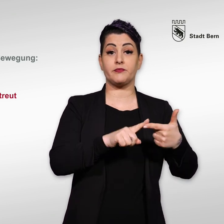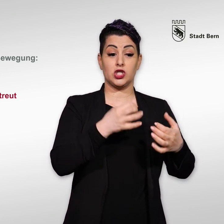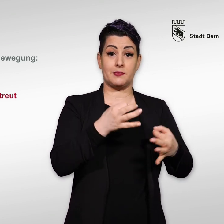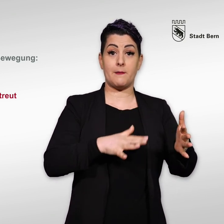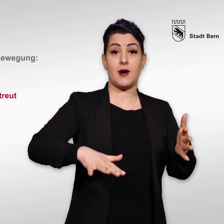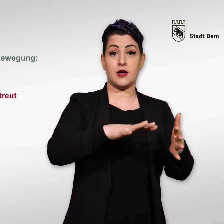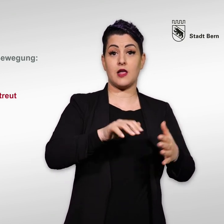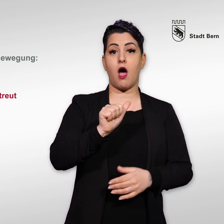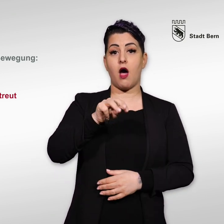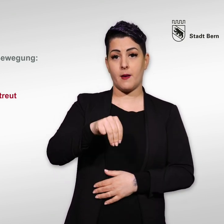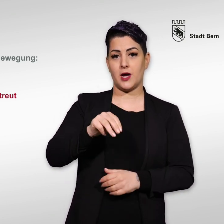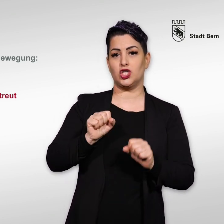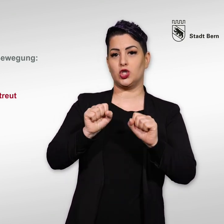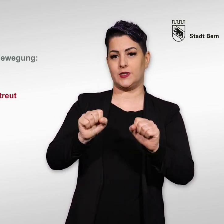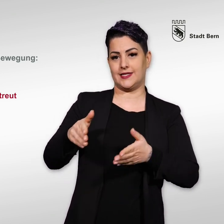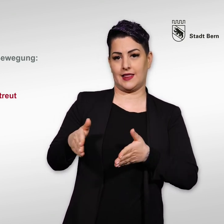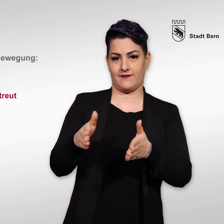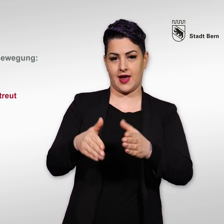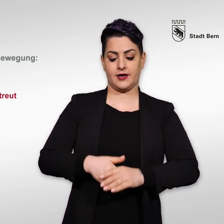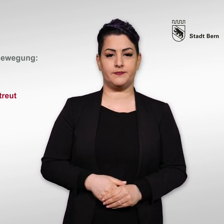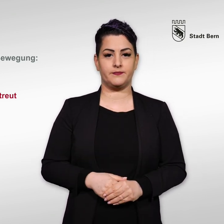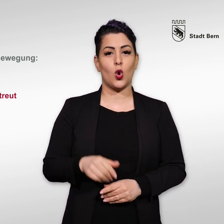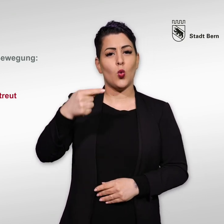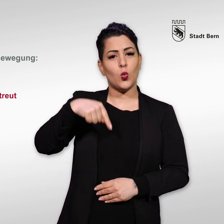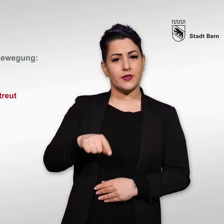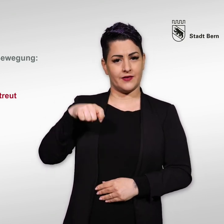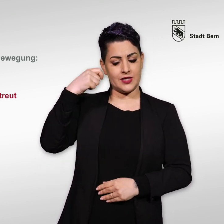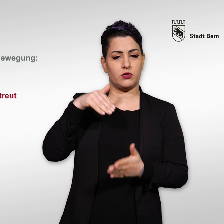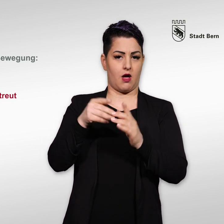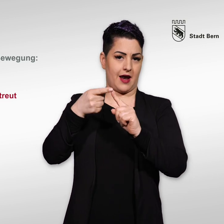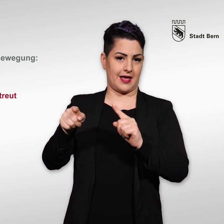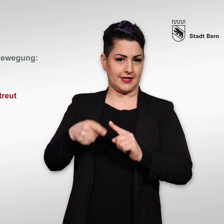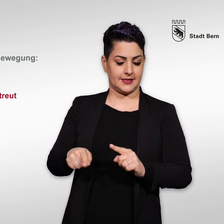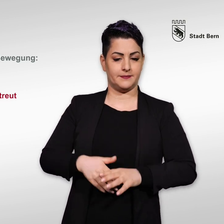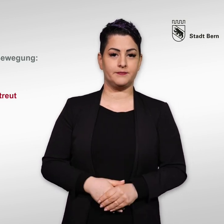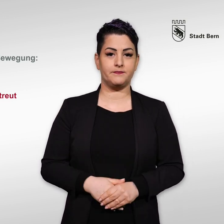und der Spielplatz am Schützenweg. Sie finden die Links dazu unter diesem Video.